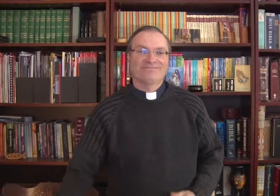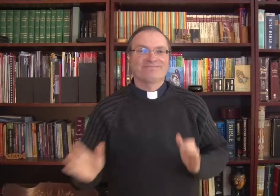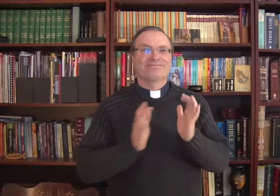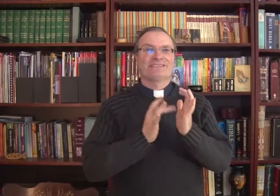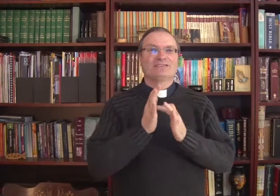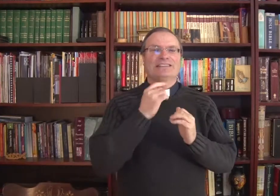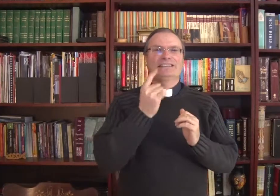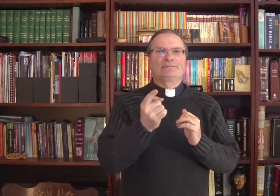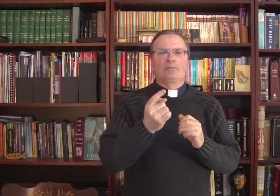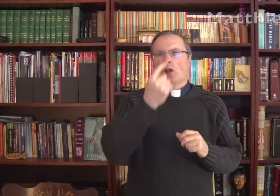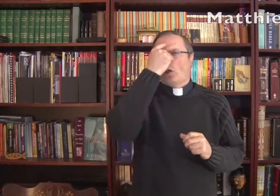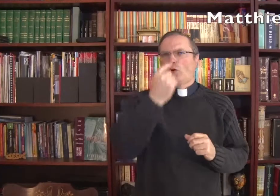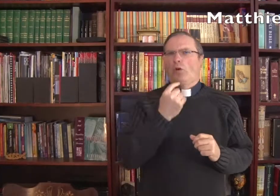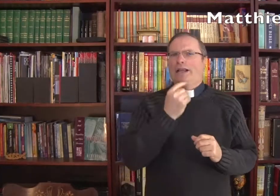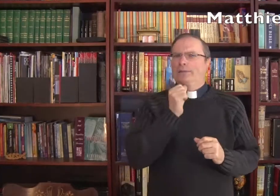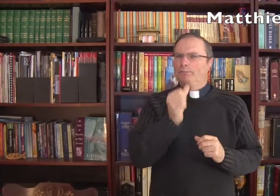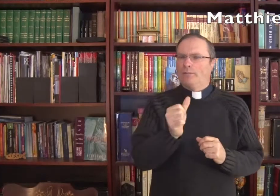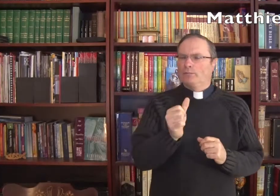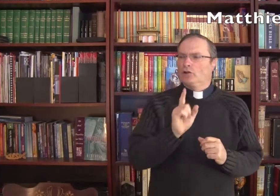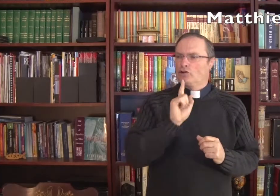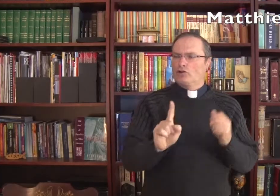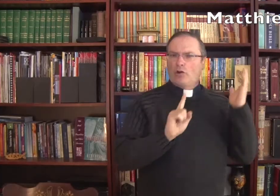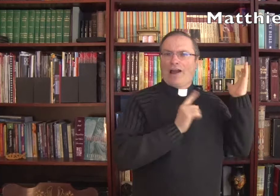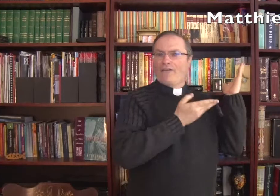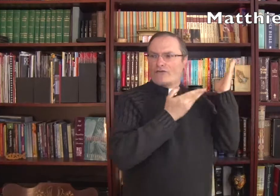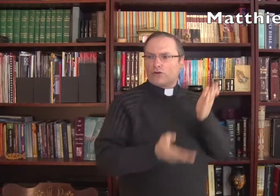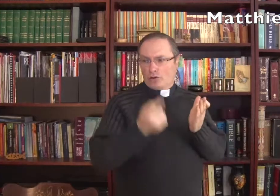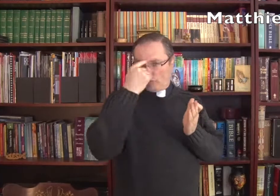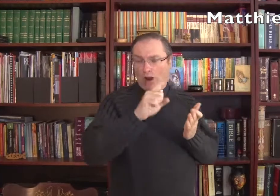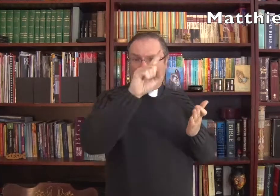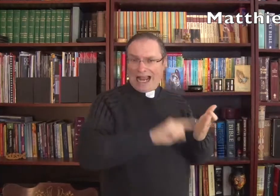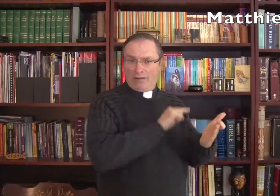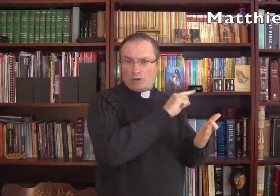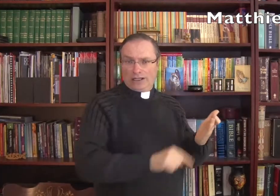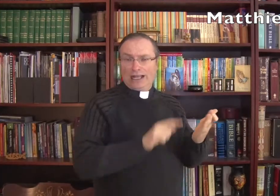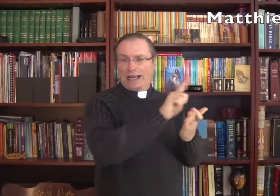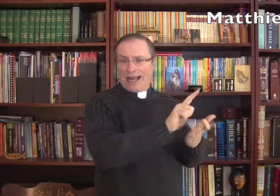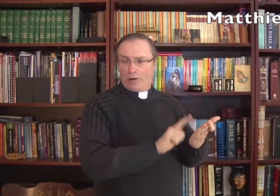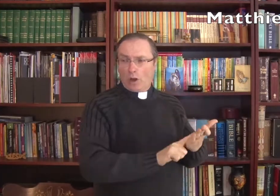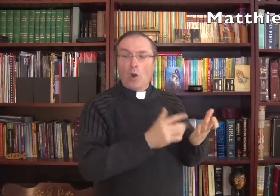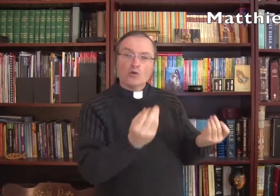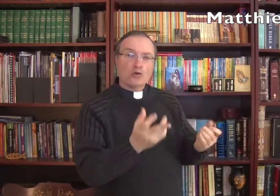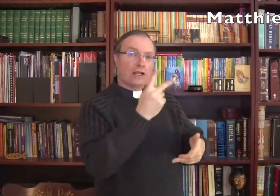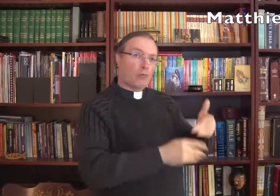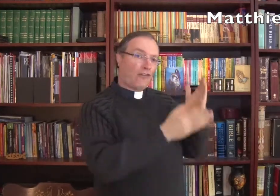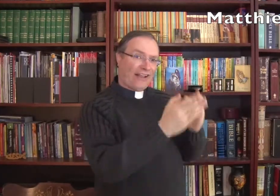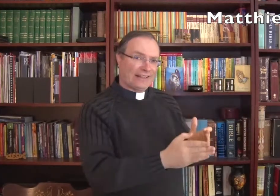Jésus disait: Ne croyez pas que je sois venu pour abolir la loi ou les prophètes;